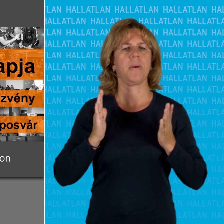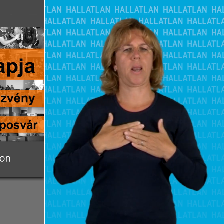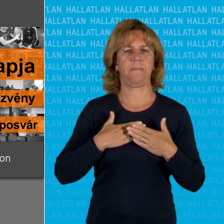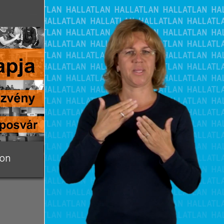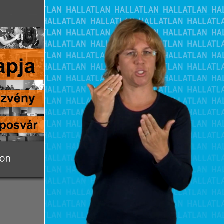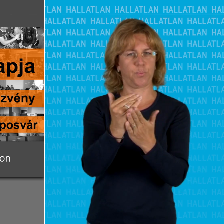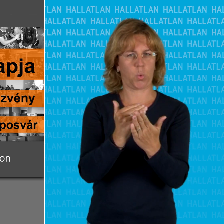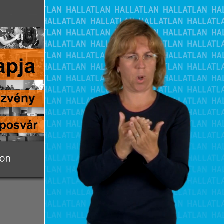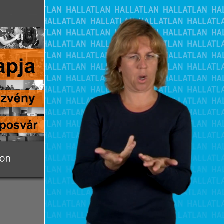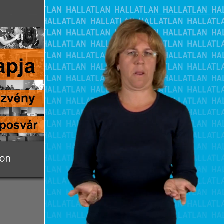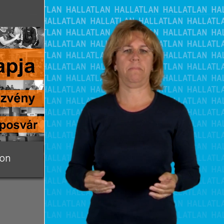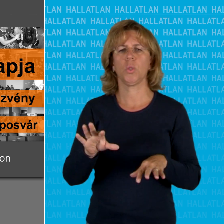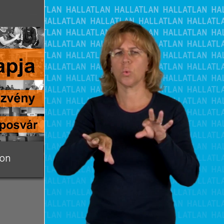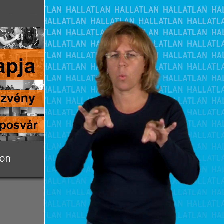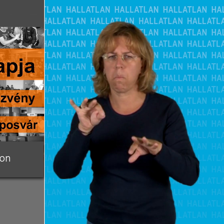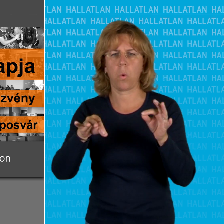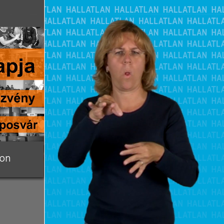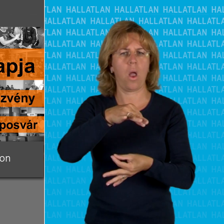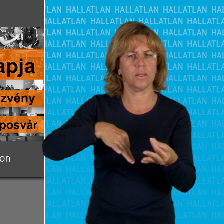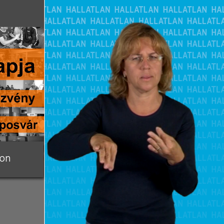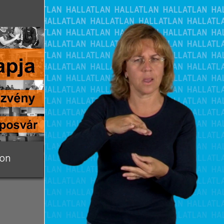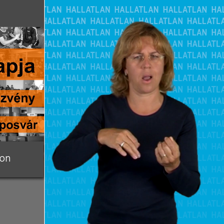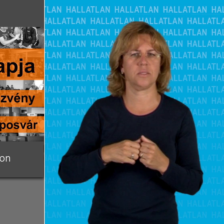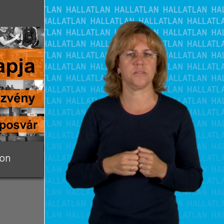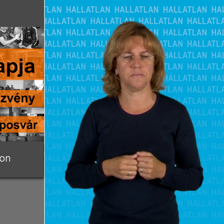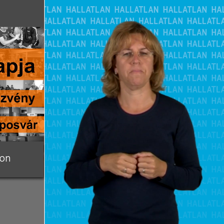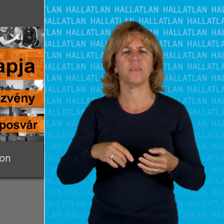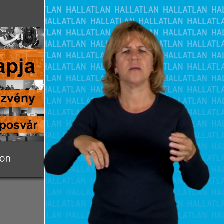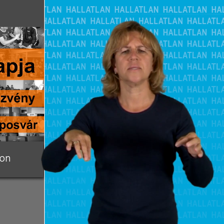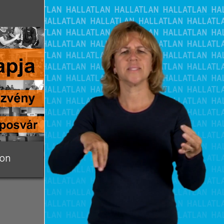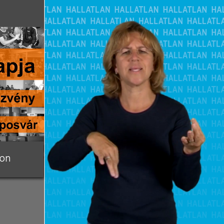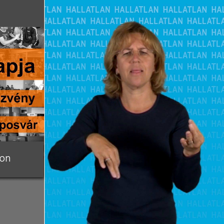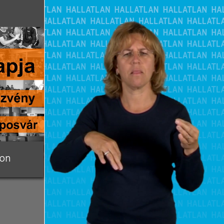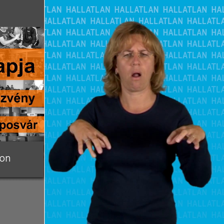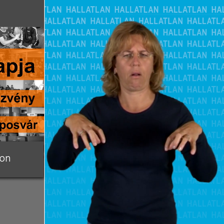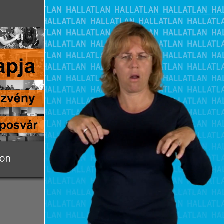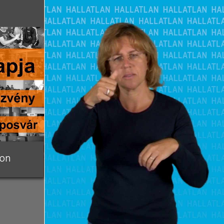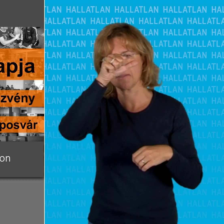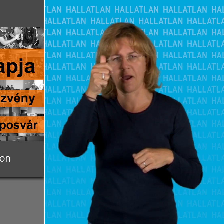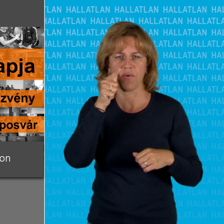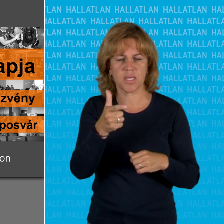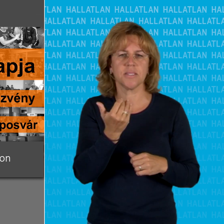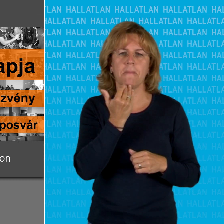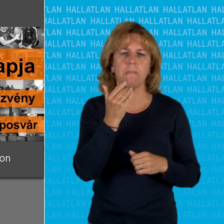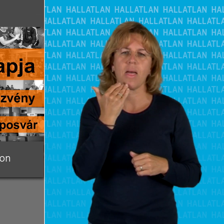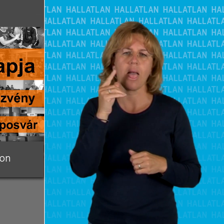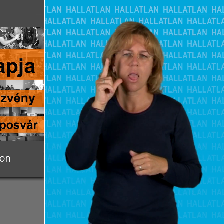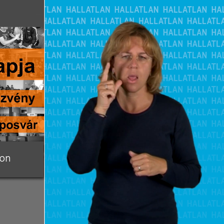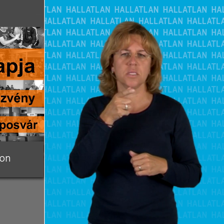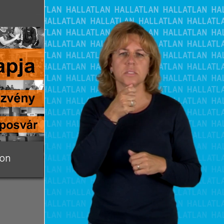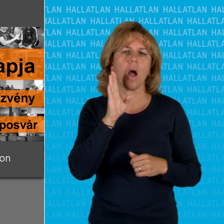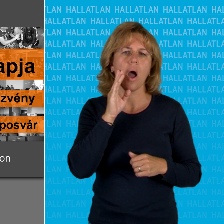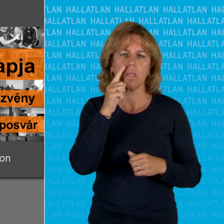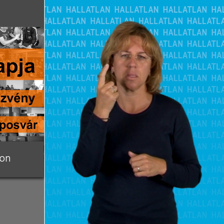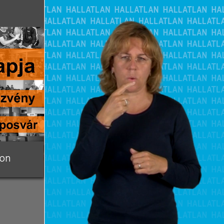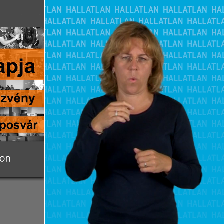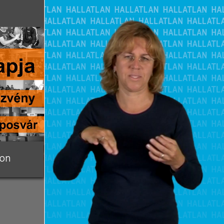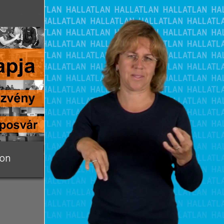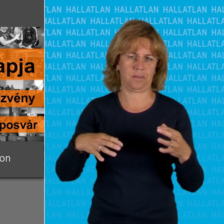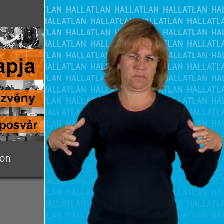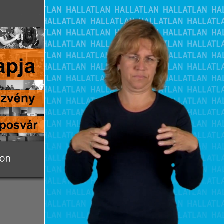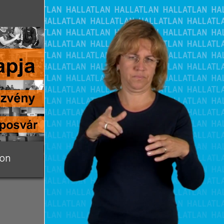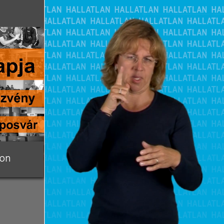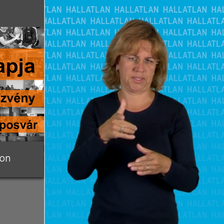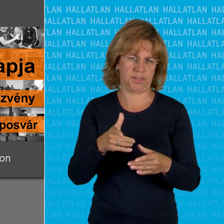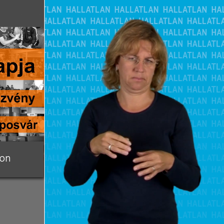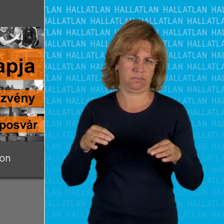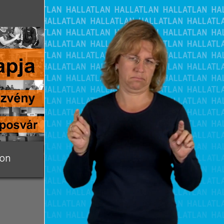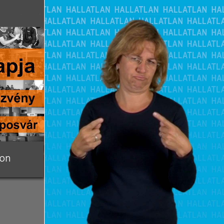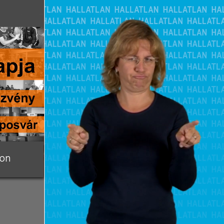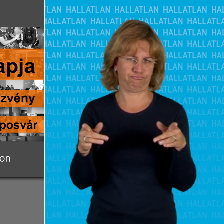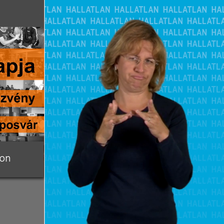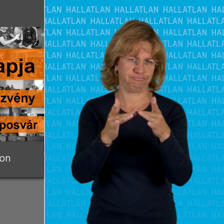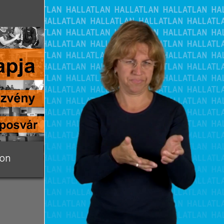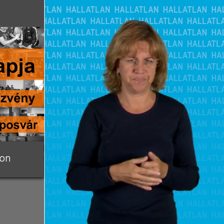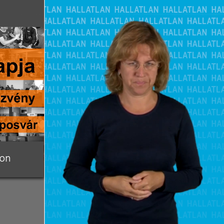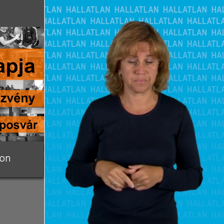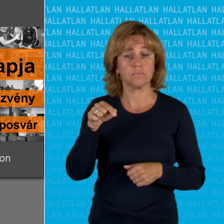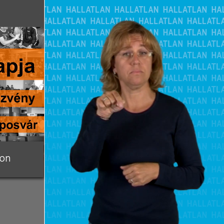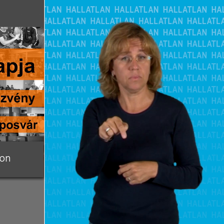meglepetésprogram, tombola, tánc – a Bel Canto Zenekar szolgáltatja a zenét